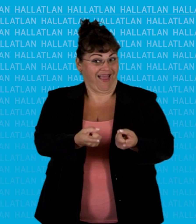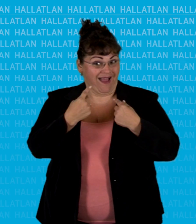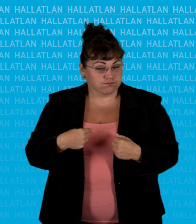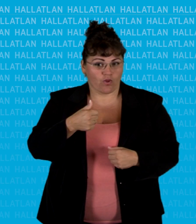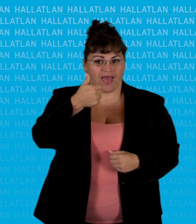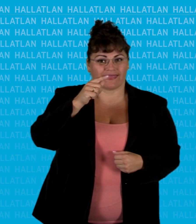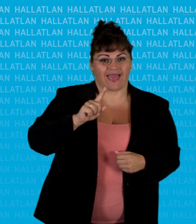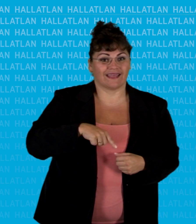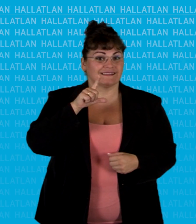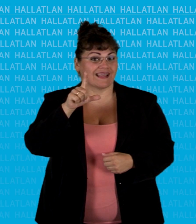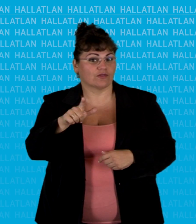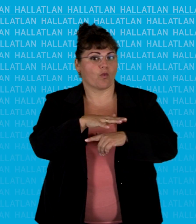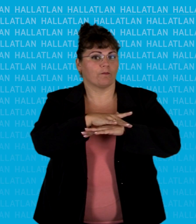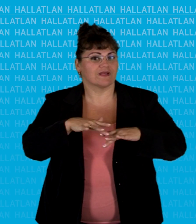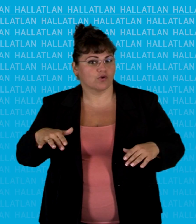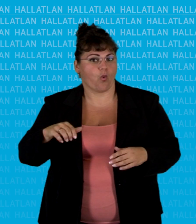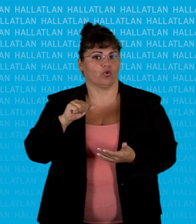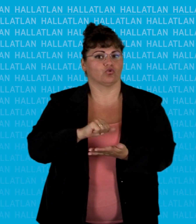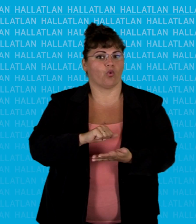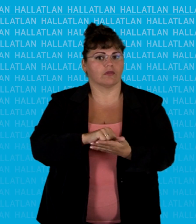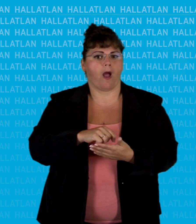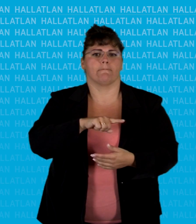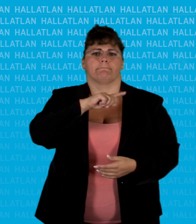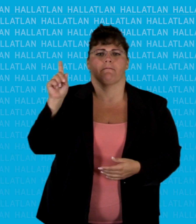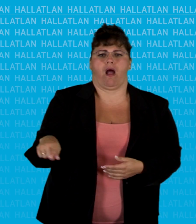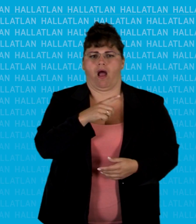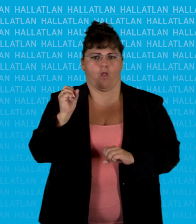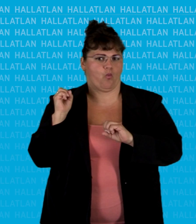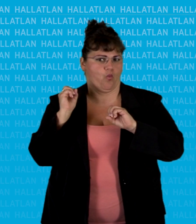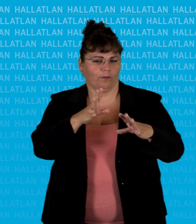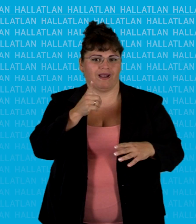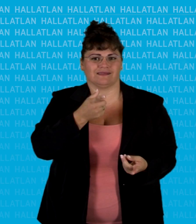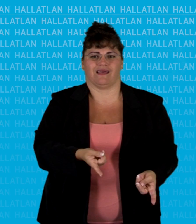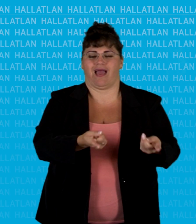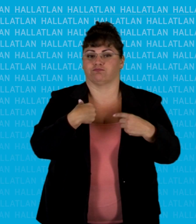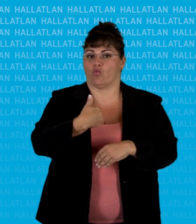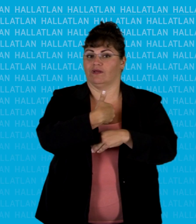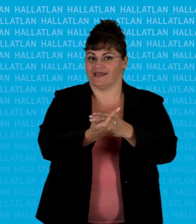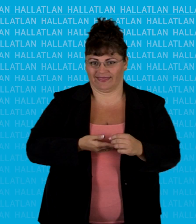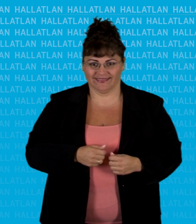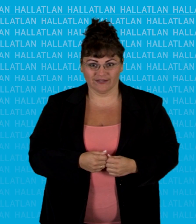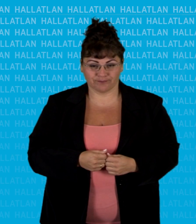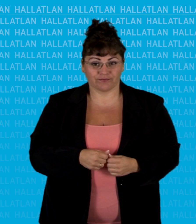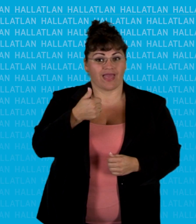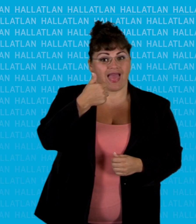1,2 millió tonna kerül a malmokba a kenyérhez,